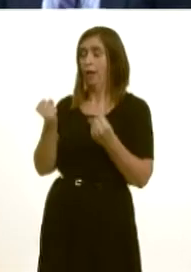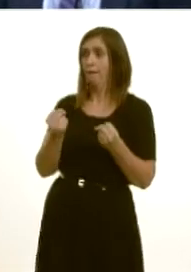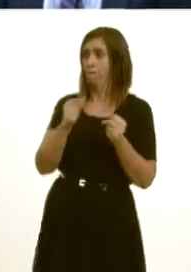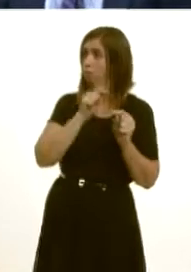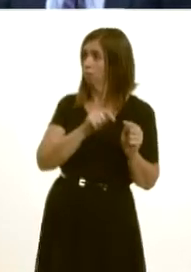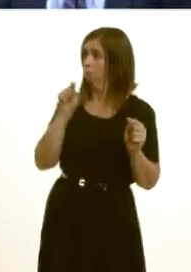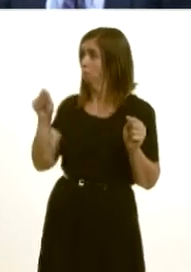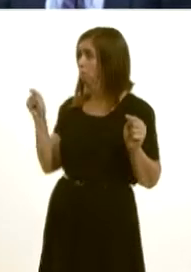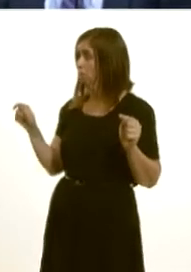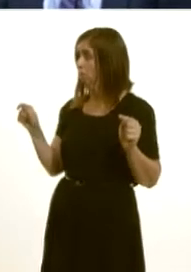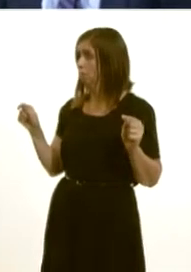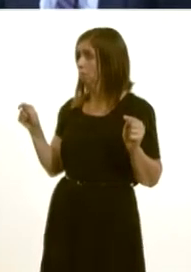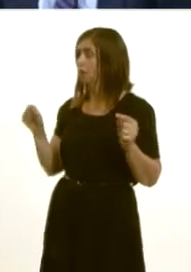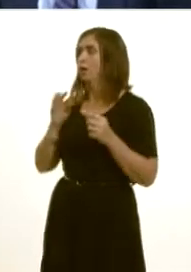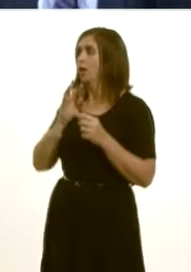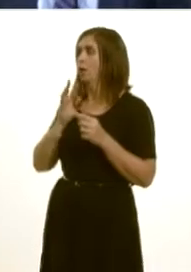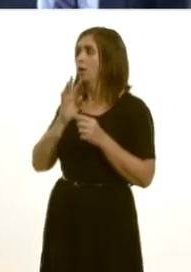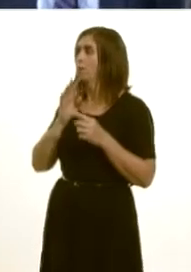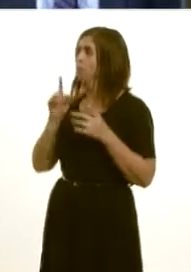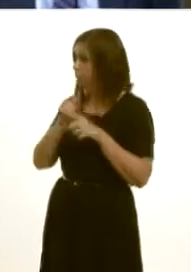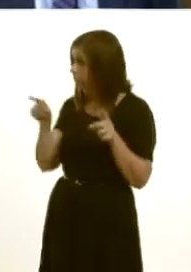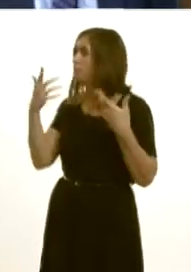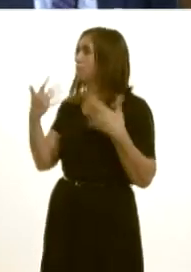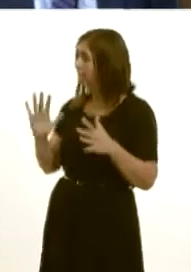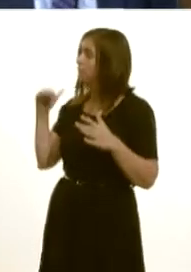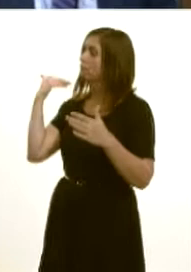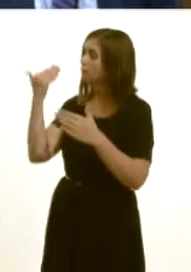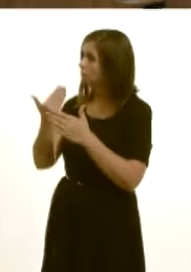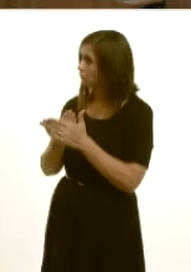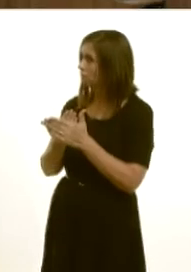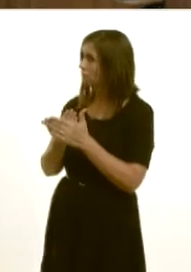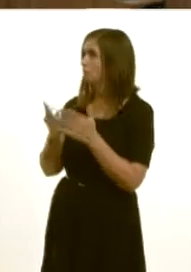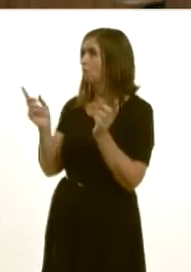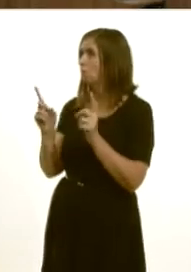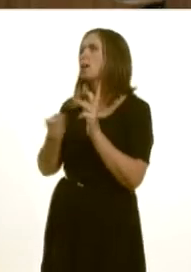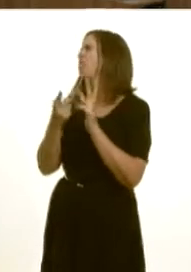Yrfaoedd Cymru, fe welwch dair enghraifft o’r hyn sy’n cael ei wneud i helpu pobl